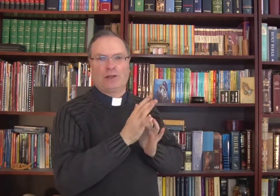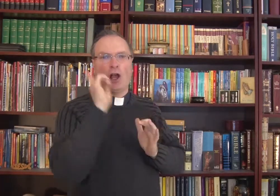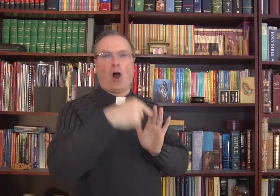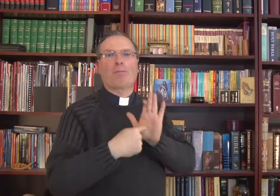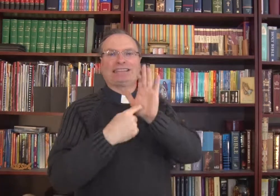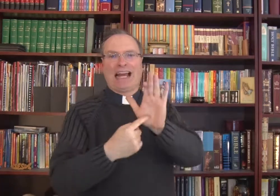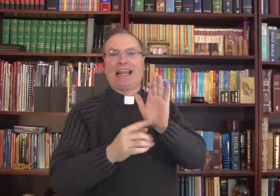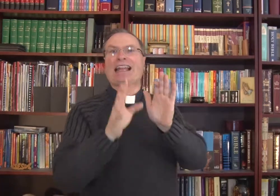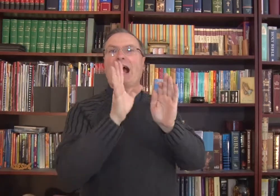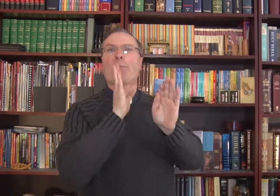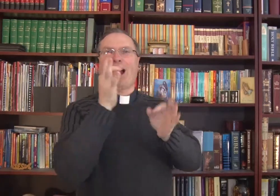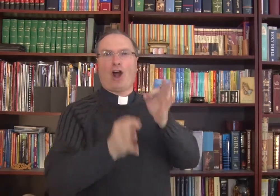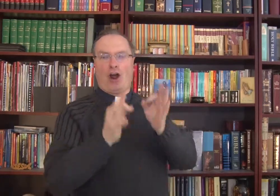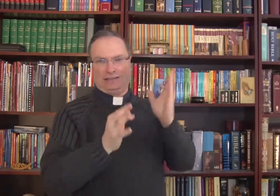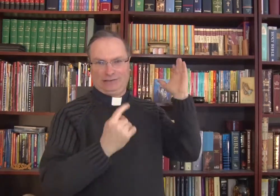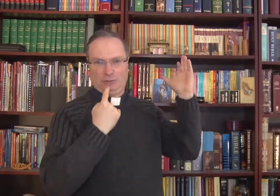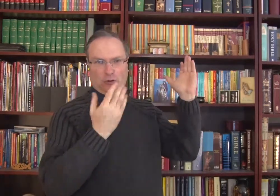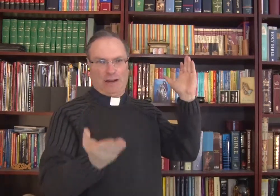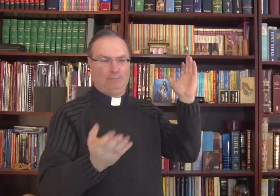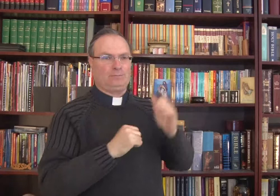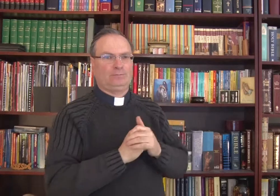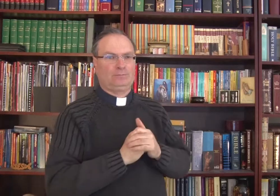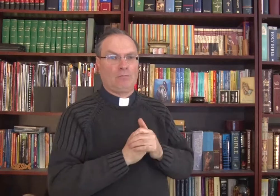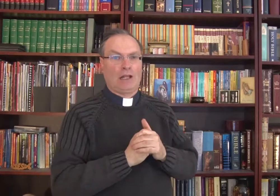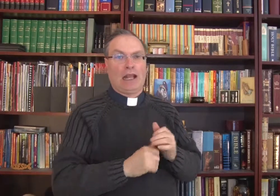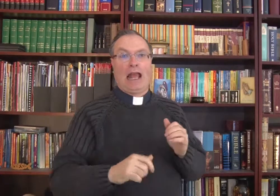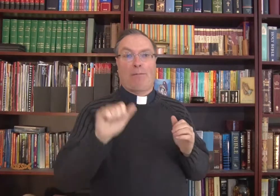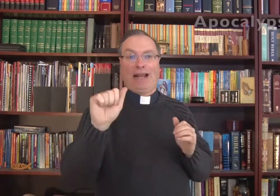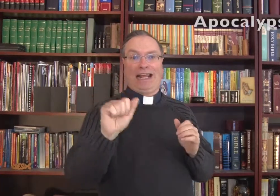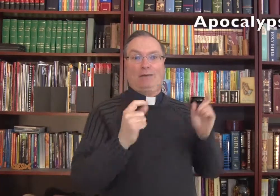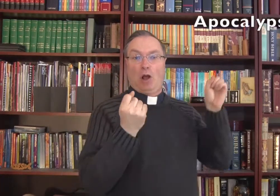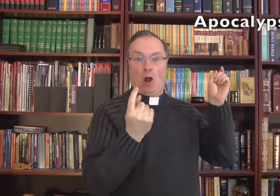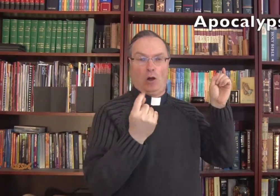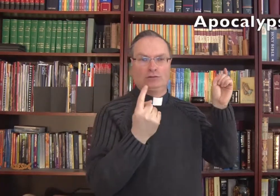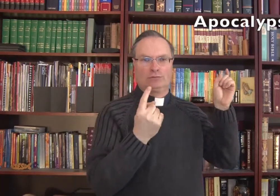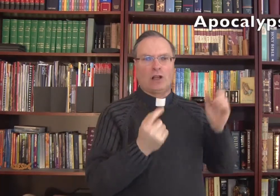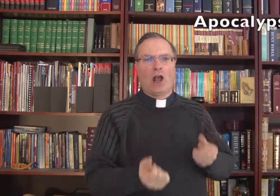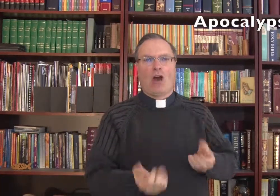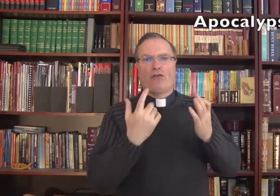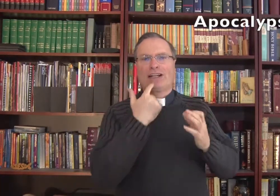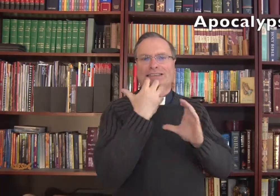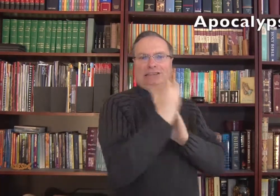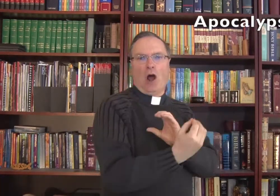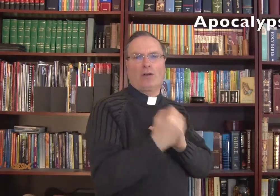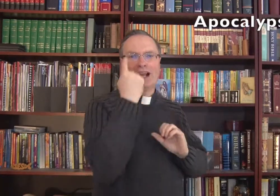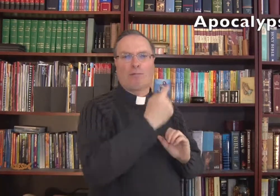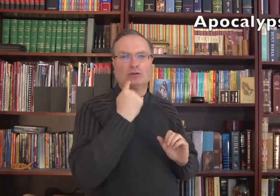représente sa Parole qui jugera. Apocalypse 11 Le feu qui sortait de la bouche